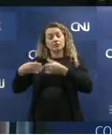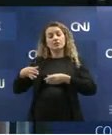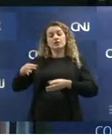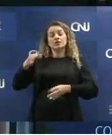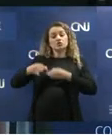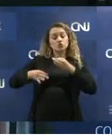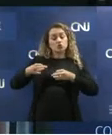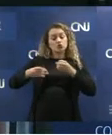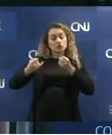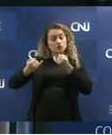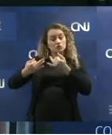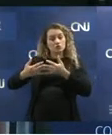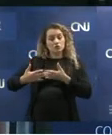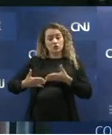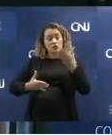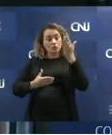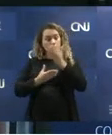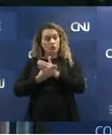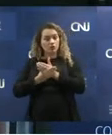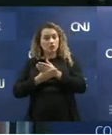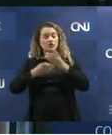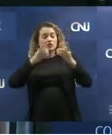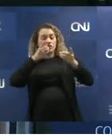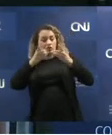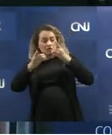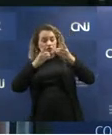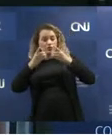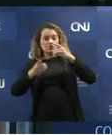em que se discutia a nona vaga de quinto constitucional